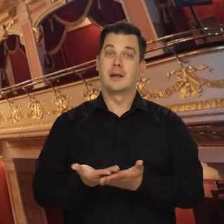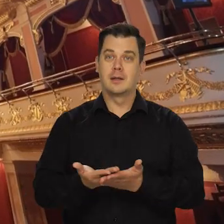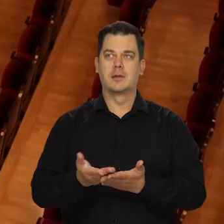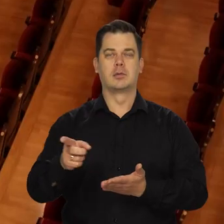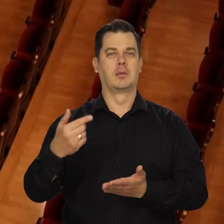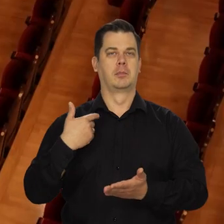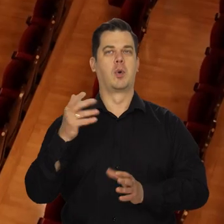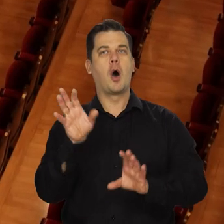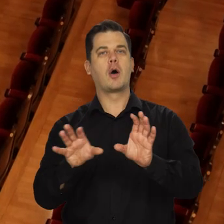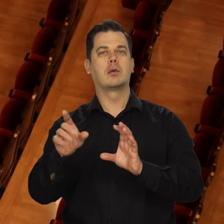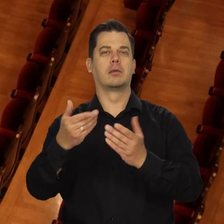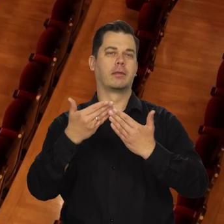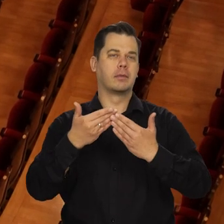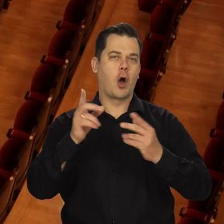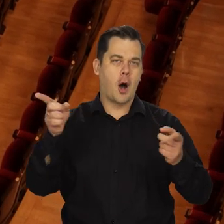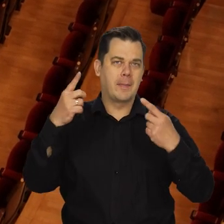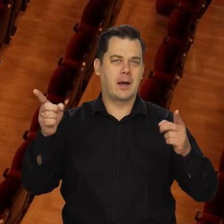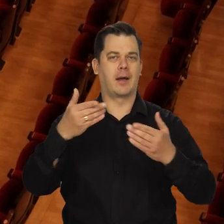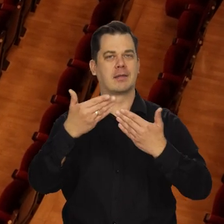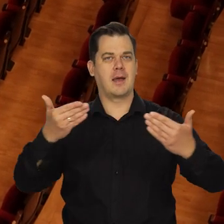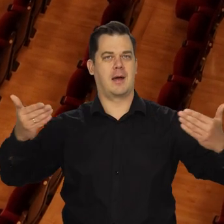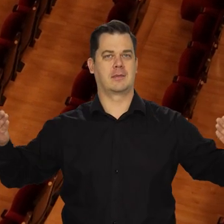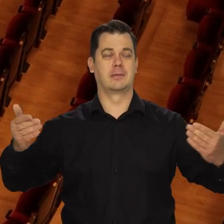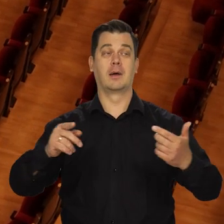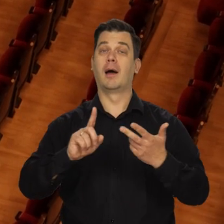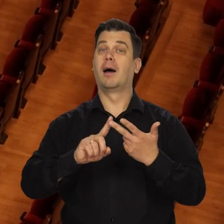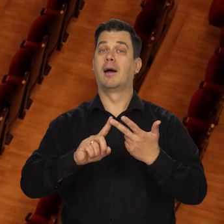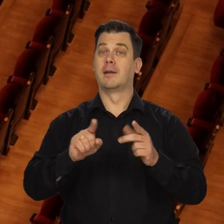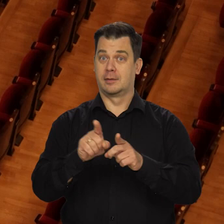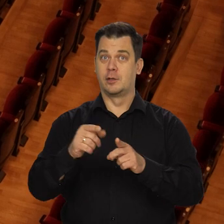Oglądano tutaj zarówno spektakle operowe, teatralne,